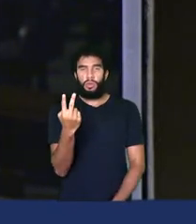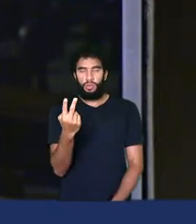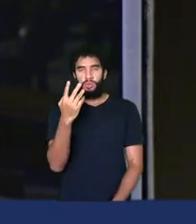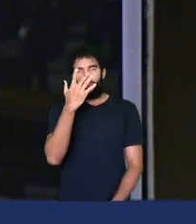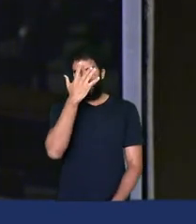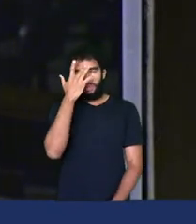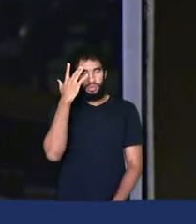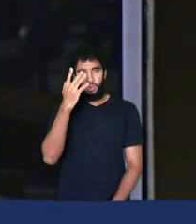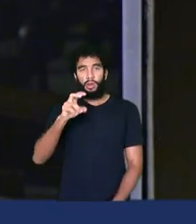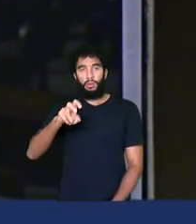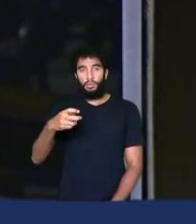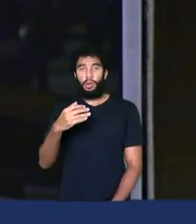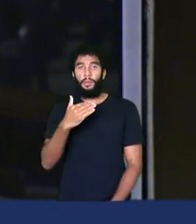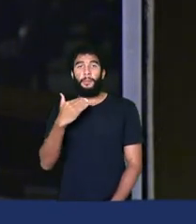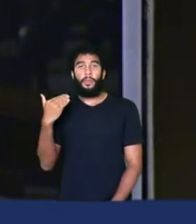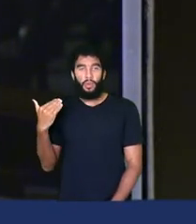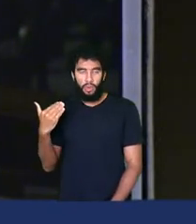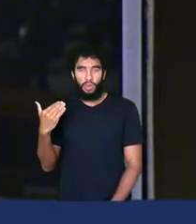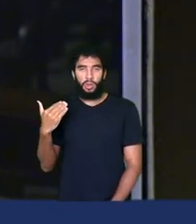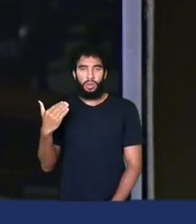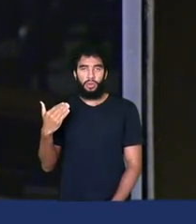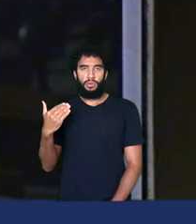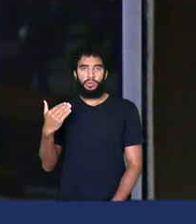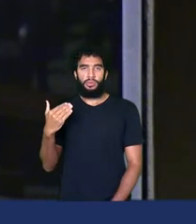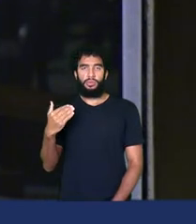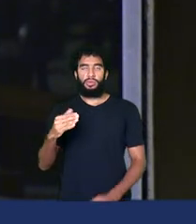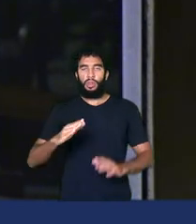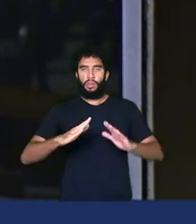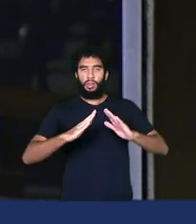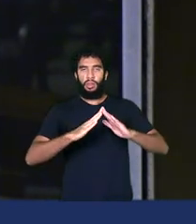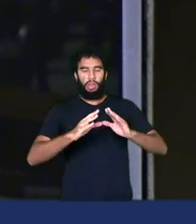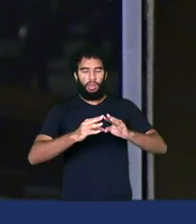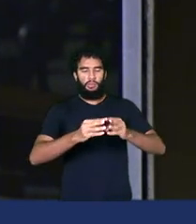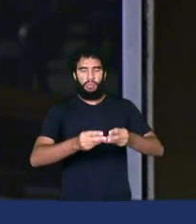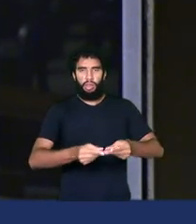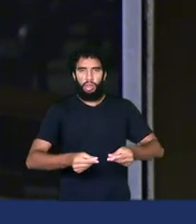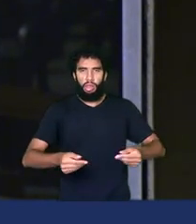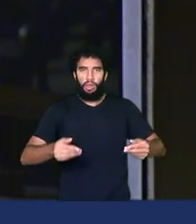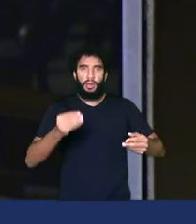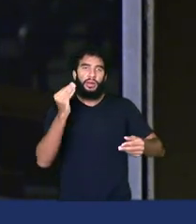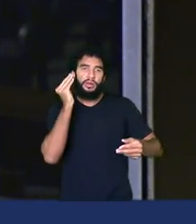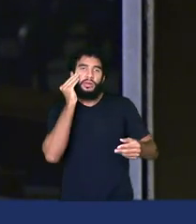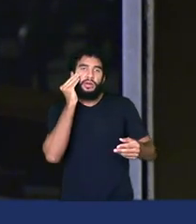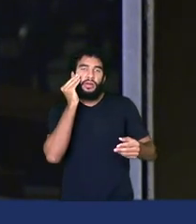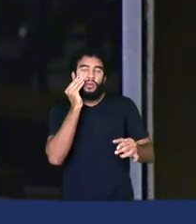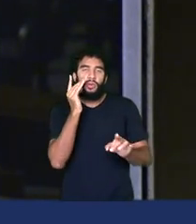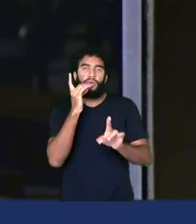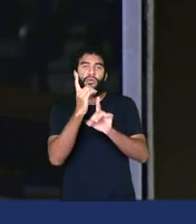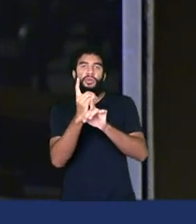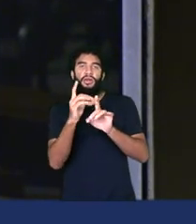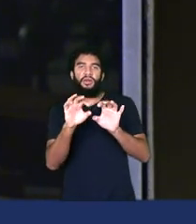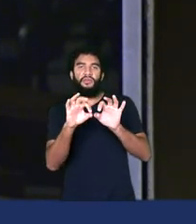CONSEGUIU ENCONTRAR AINDA DOIS CORPOS DE FAMILIARES QUE ESTAVAM ALI NAQUELES ESCOMBROS TENTANDO ENCONTRAR SEUS ENTES QUERIDOS PARA PELO MENOS FAZER